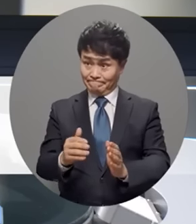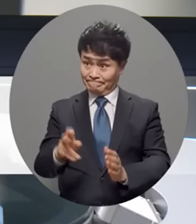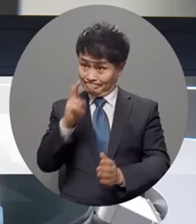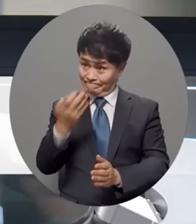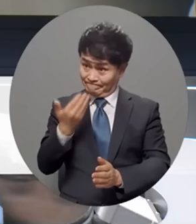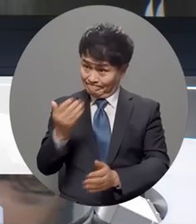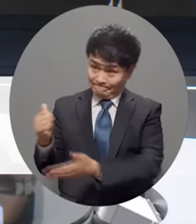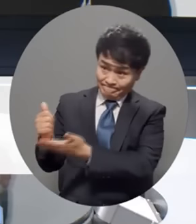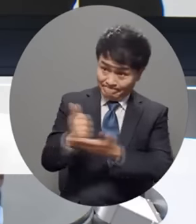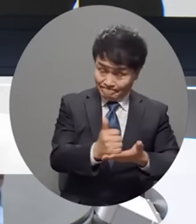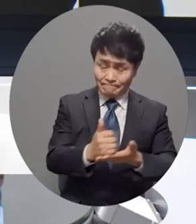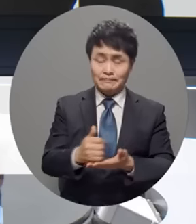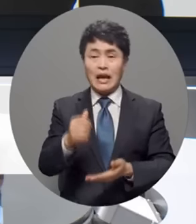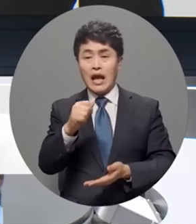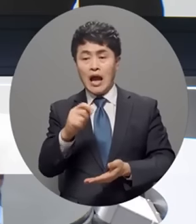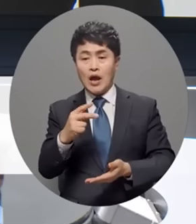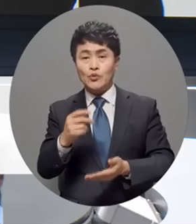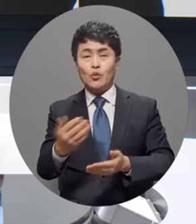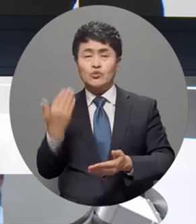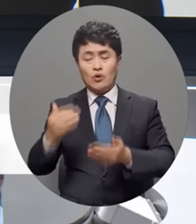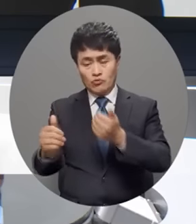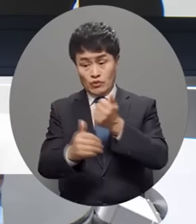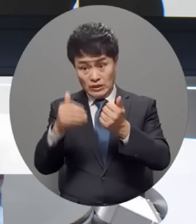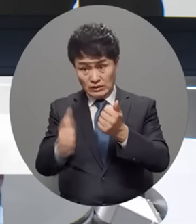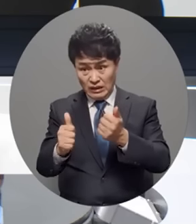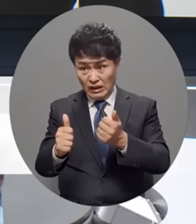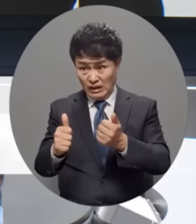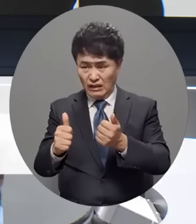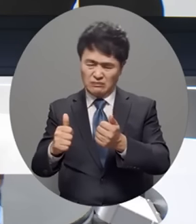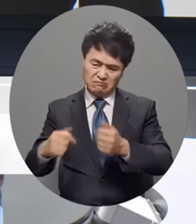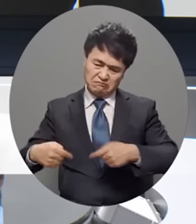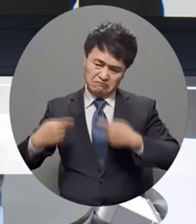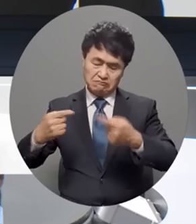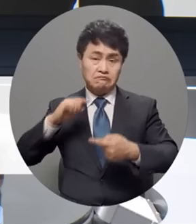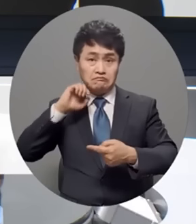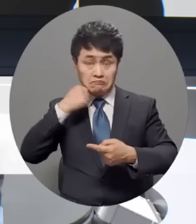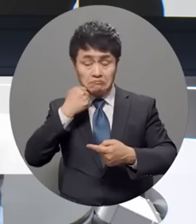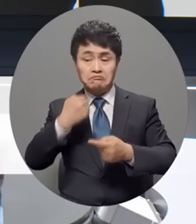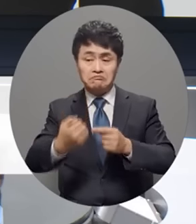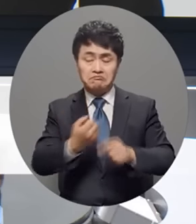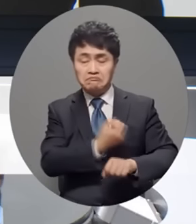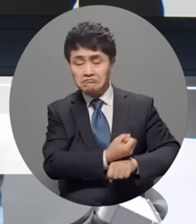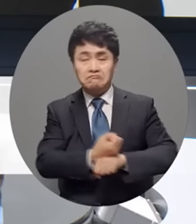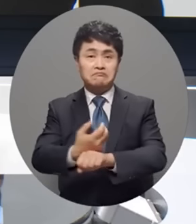윤 대통령은 여당에도 오찬을 제안했는데 한동훈 전 비대위원장은 참석이 어렵다는